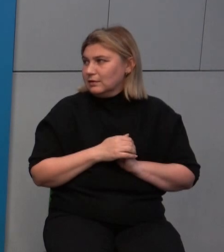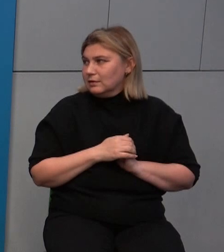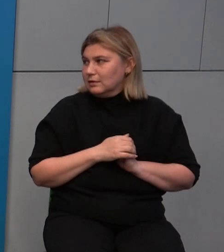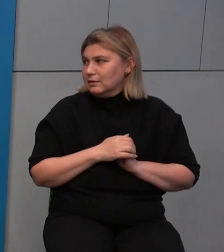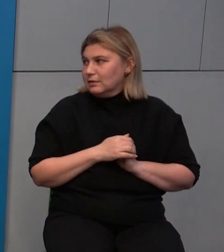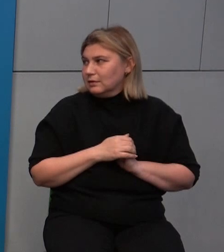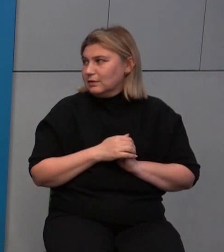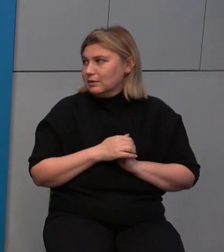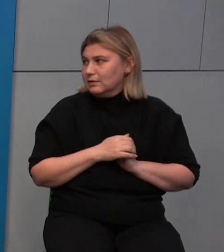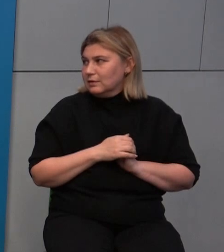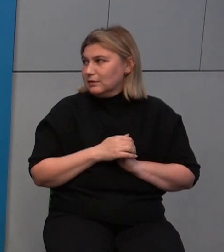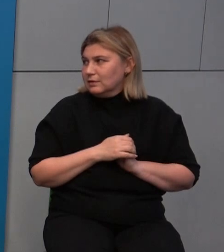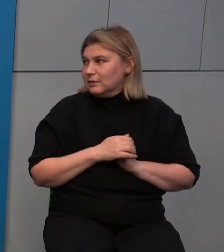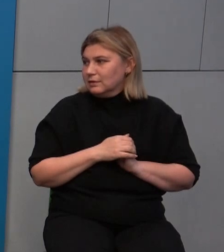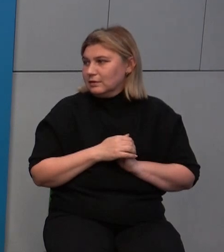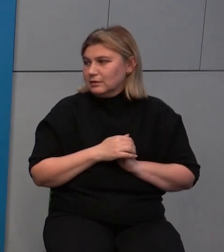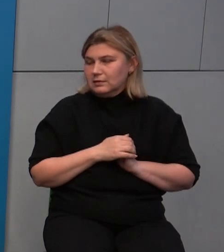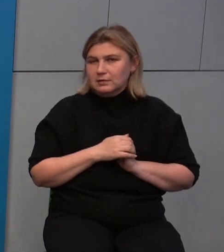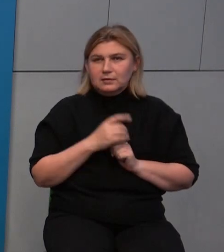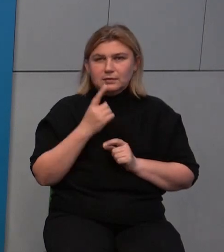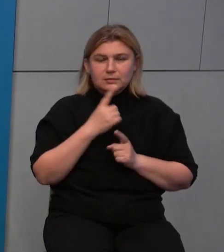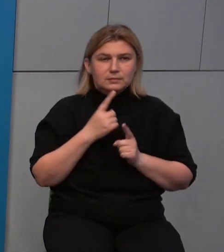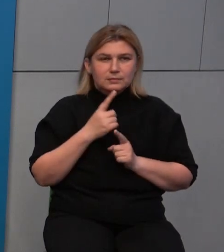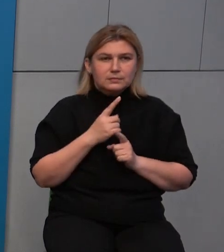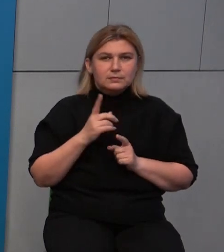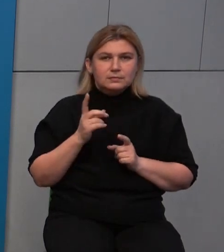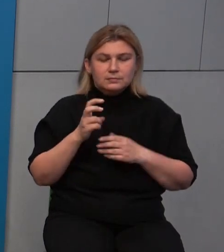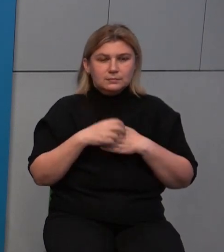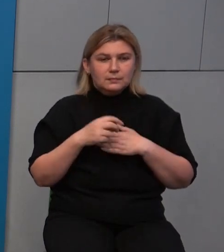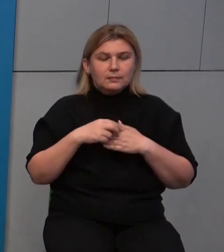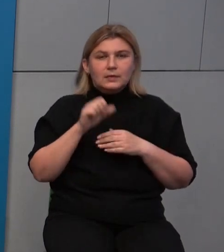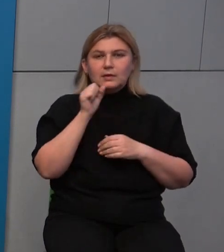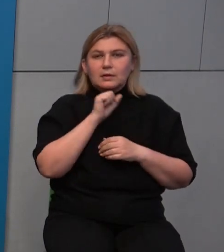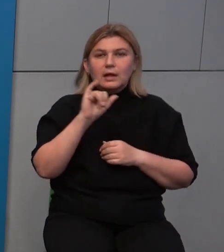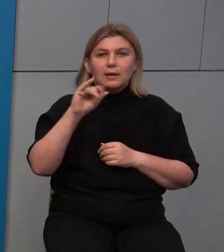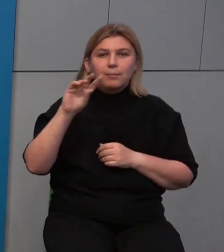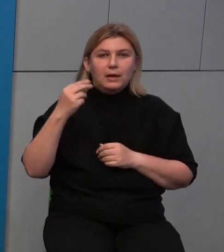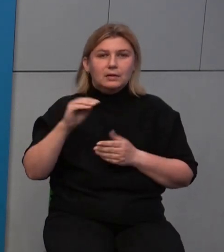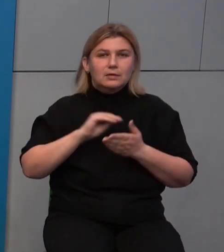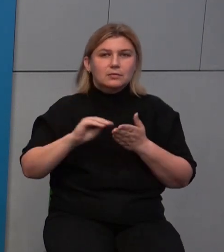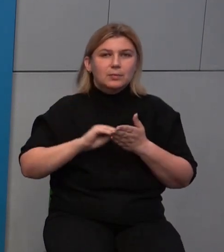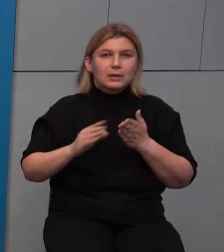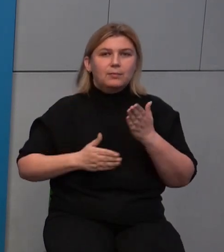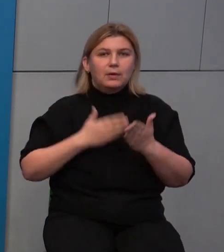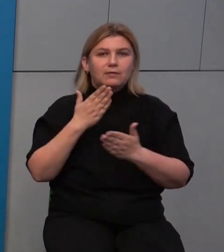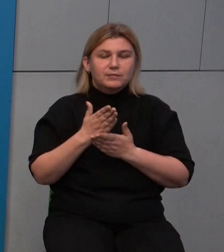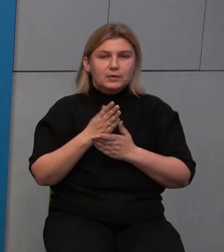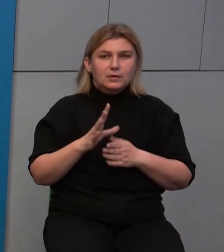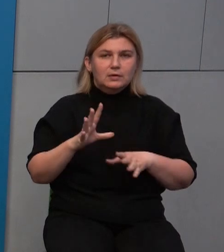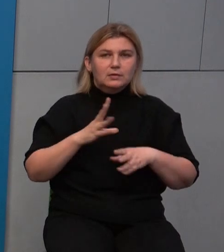Dziękuję. Żeby zbadać archiwa IPN, trzeba złożyć taki wniosek i trzeba uzyskać akceptację.